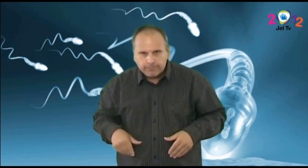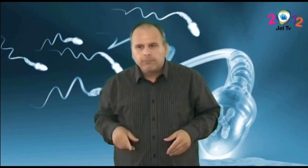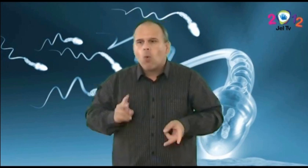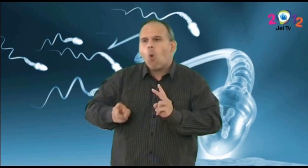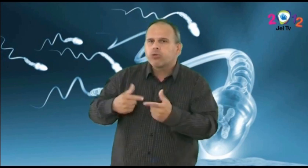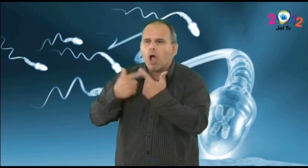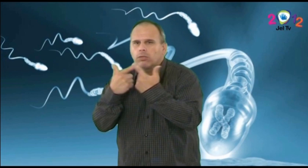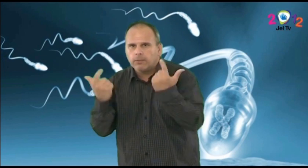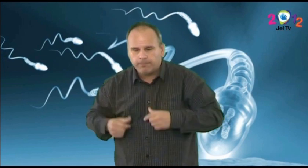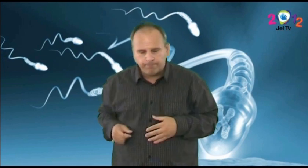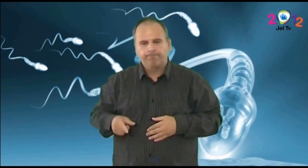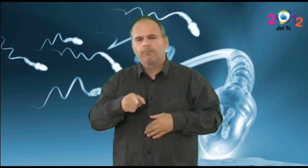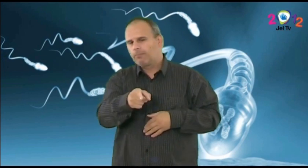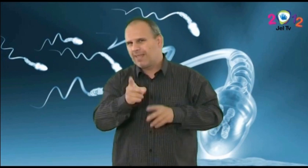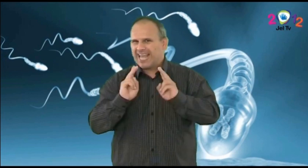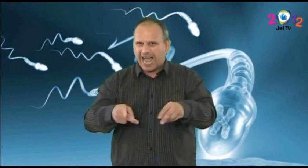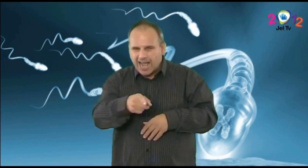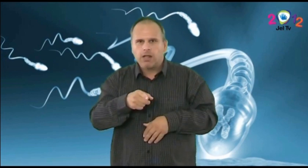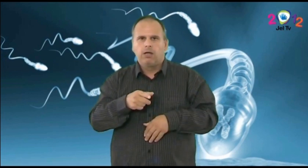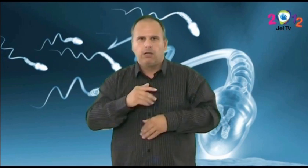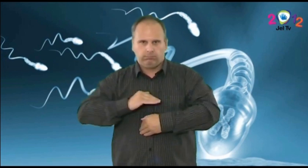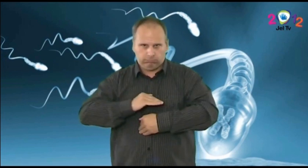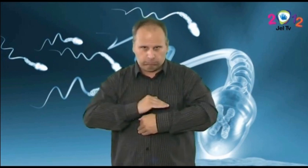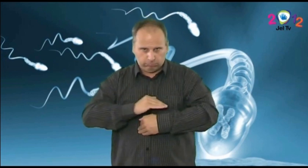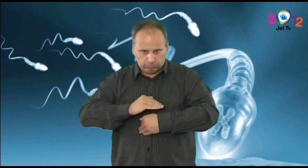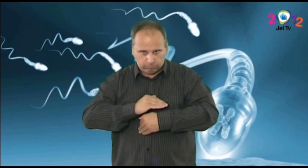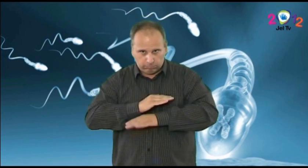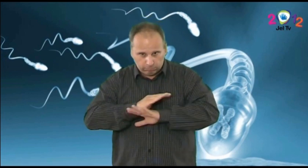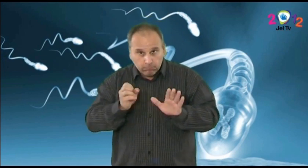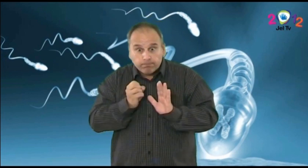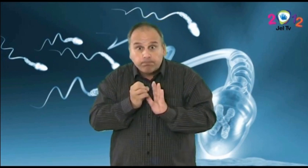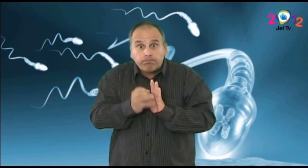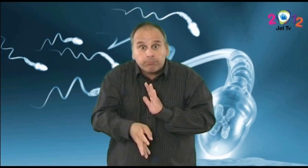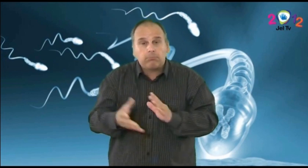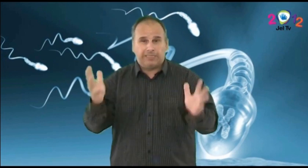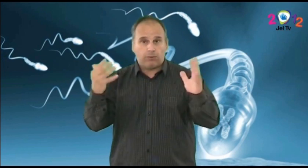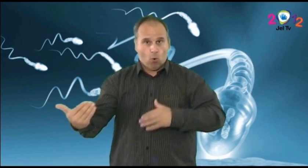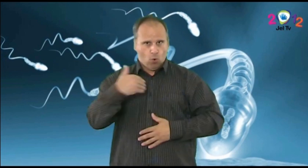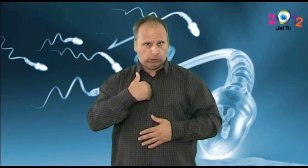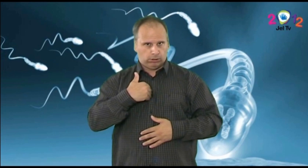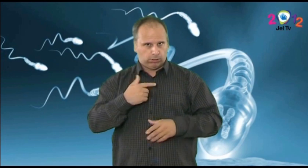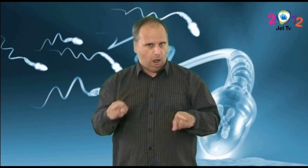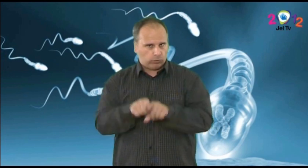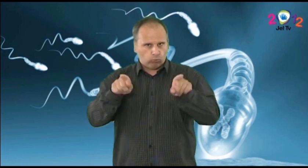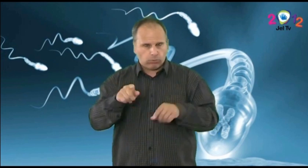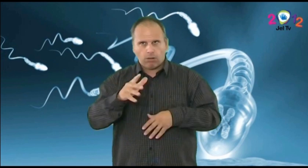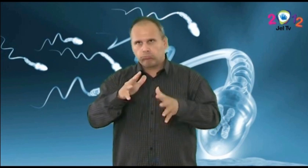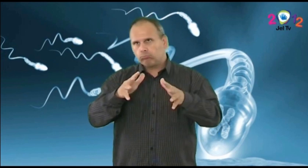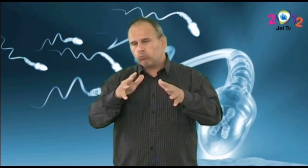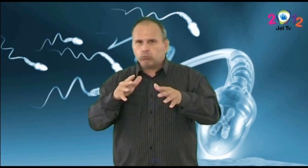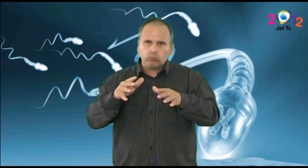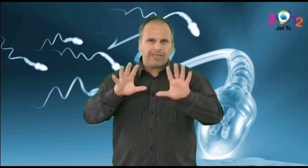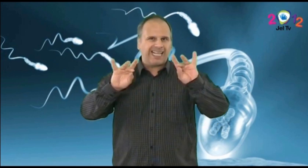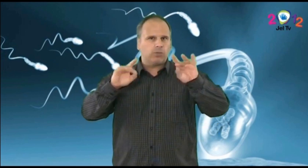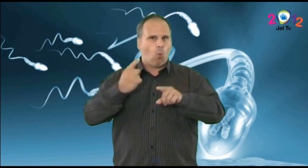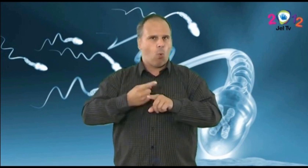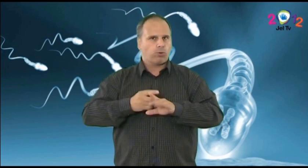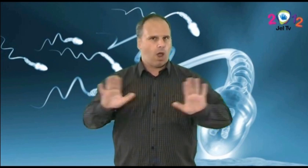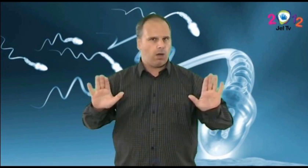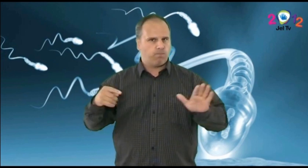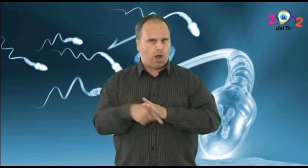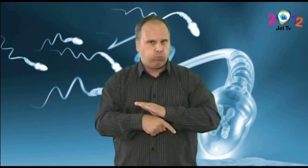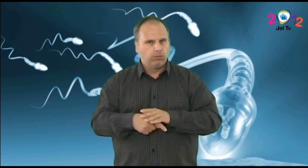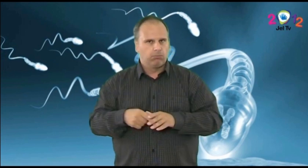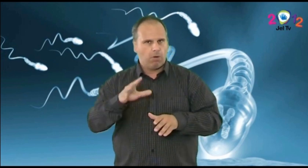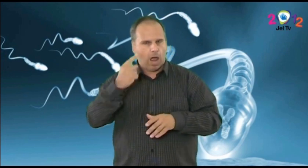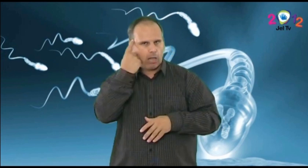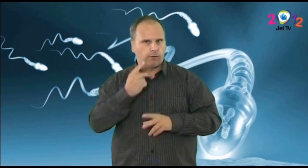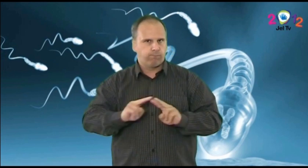Azt tanácsolja nekik, hogy amikor szeretkeznek, 10 órán belül rohanjanak hozzá.